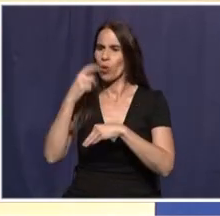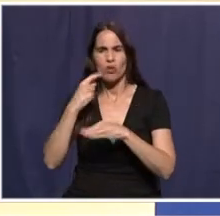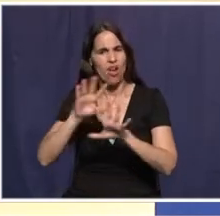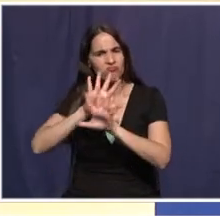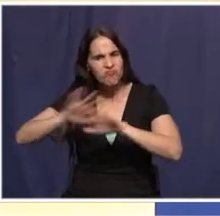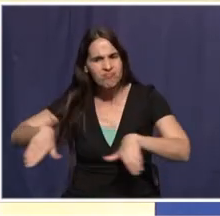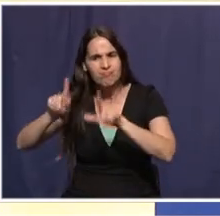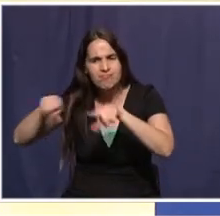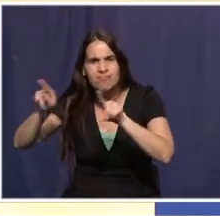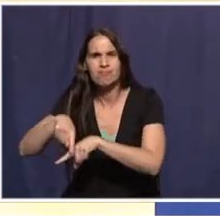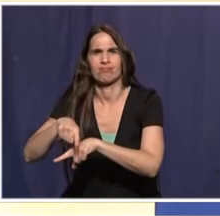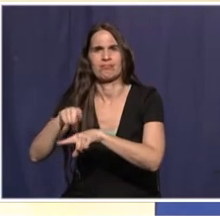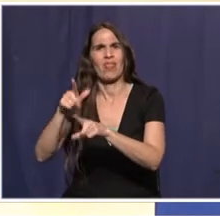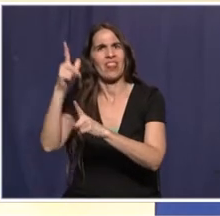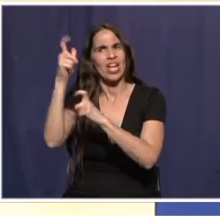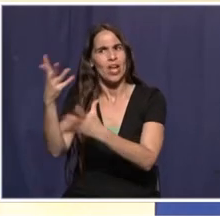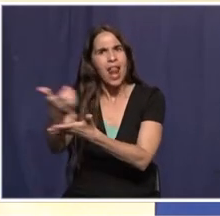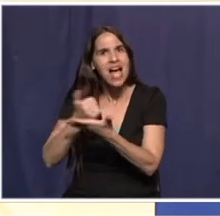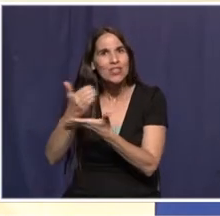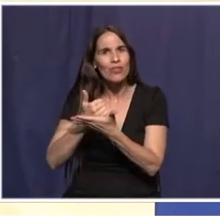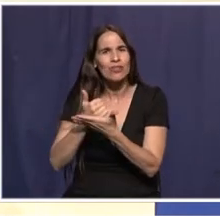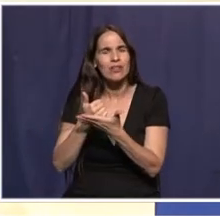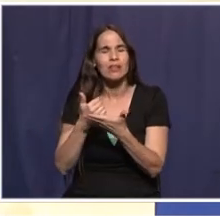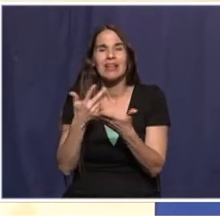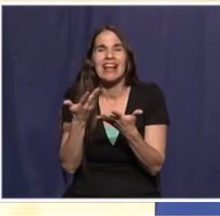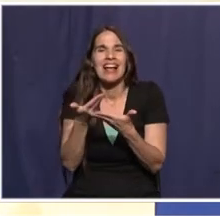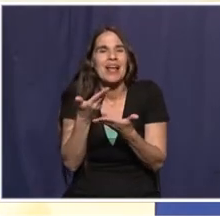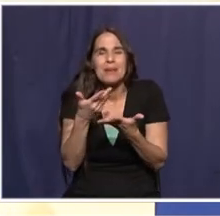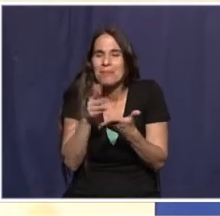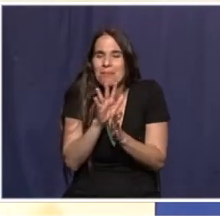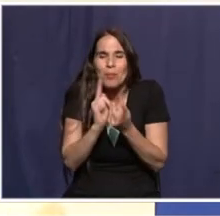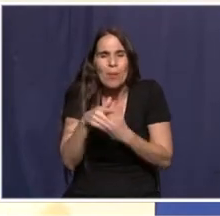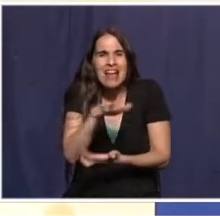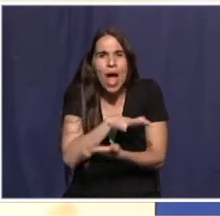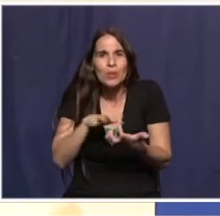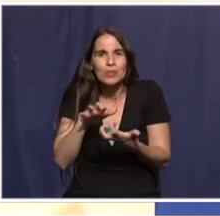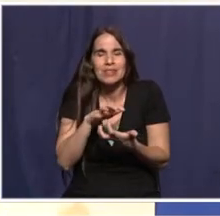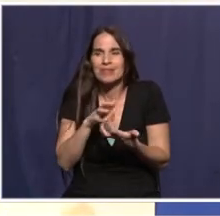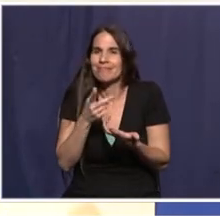מדינה שהיא המחסום היחיד בפני כאוס دولة هي الرادع للفوضى וממצב הטבע האלים ولحالة العنف שהופך את כולנו להישרדותיים. التي تجعلنا كلنا نصارع لبقائنا.